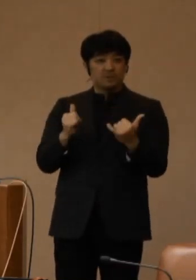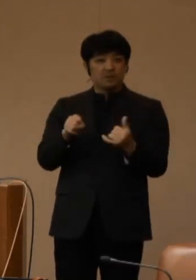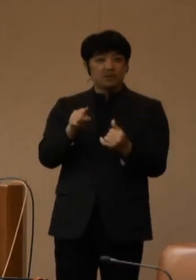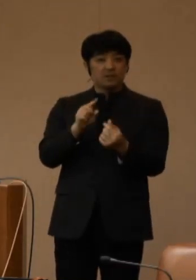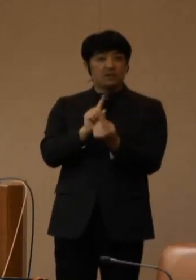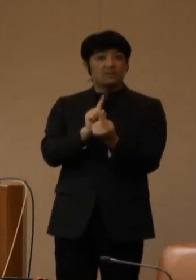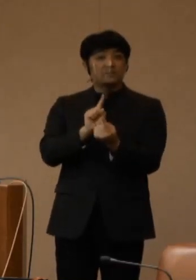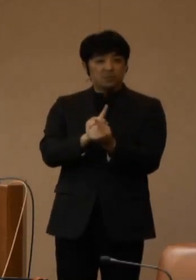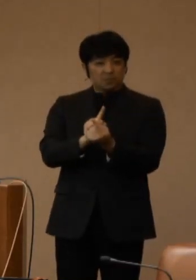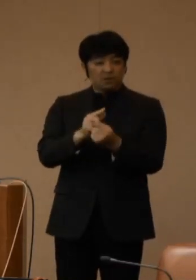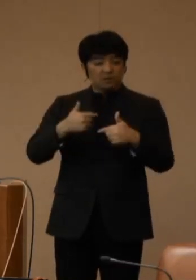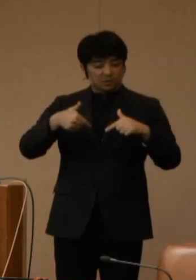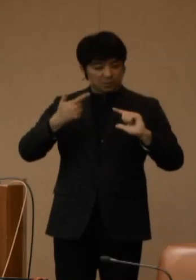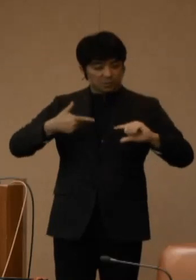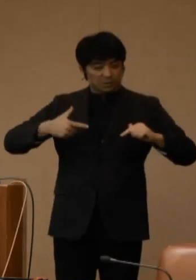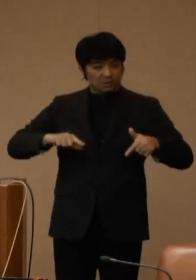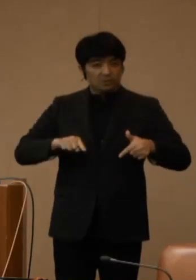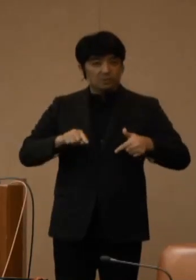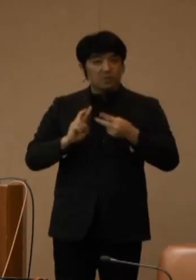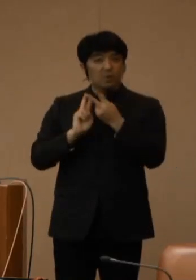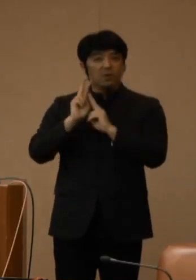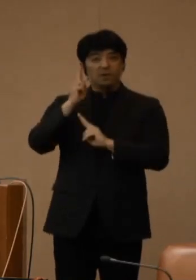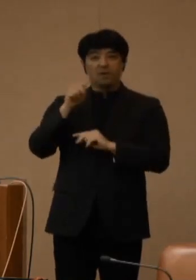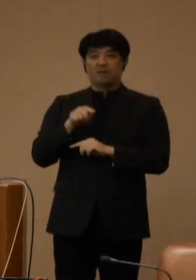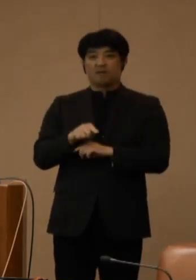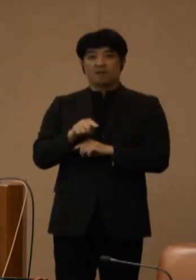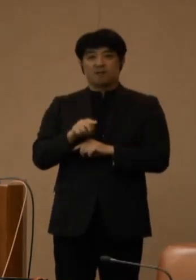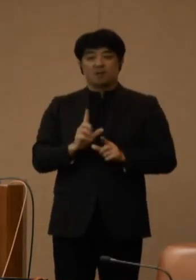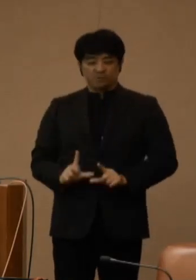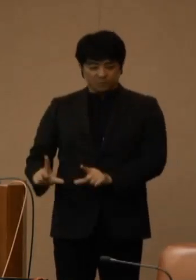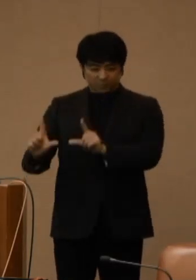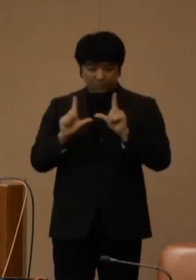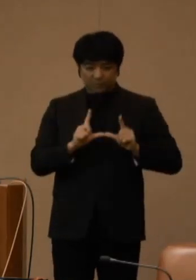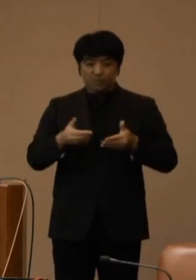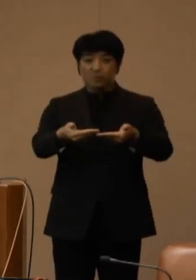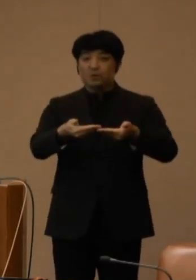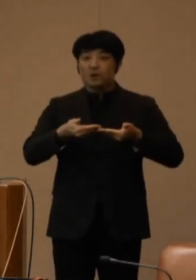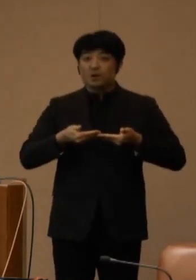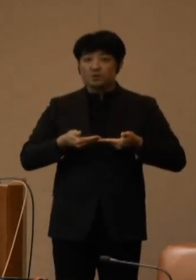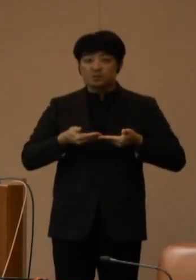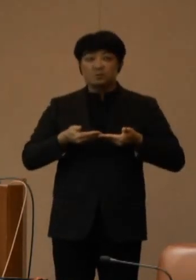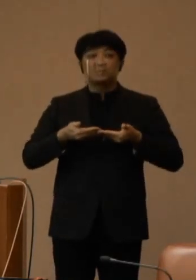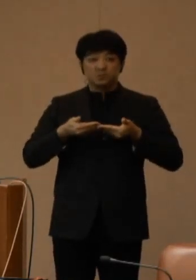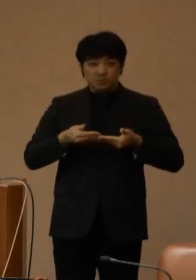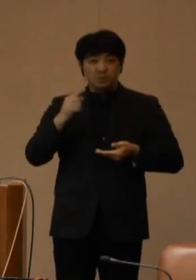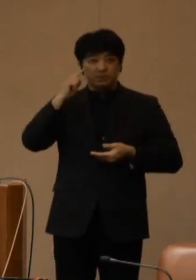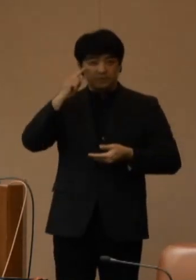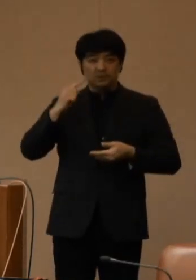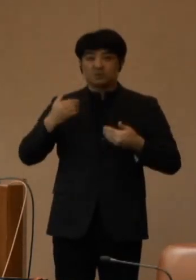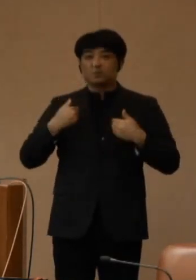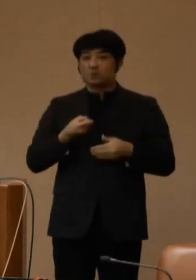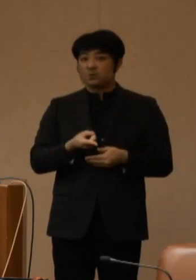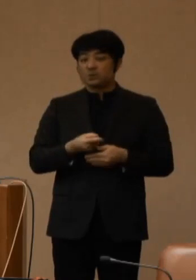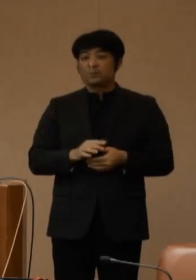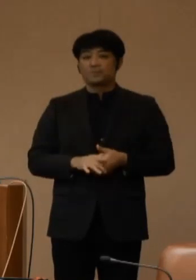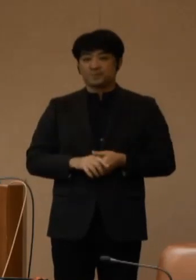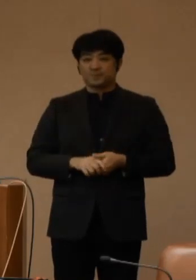いつもと違った沖縄を過ごしていただくということを意識をしていただきたいと思います。